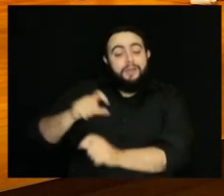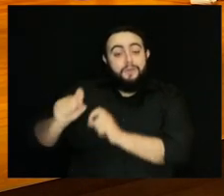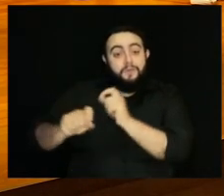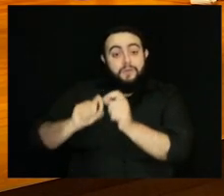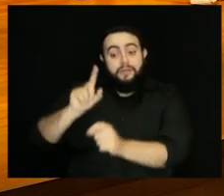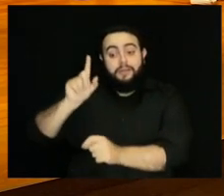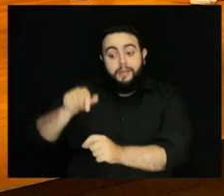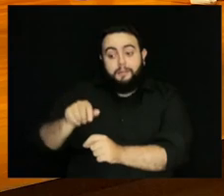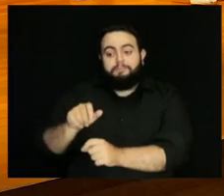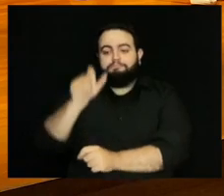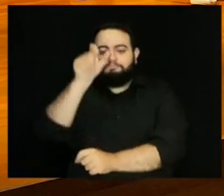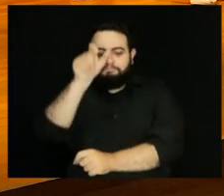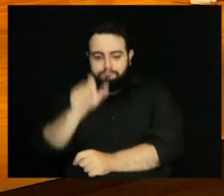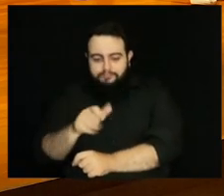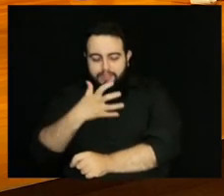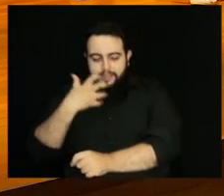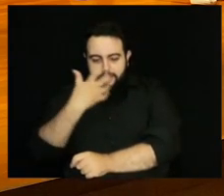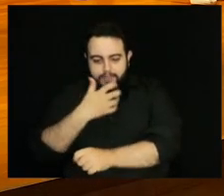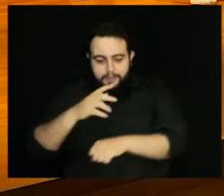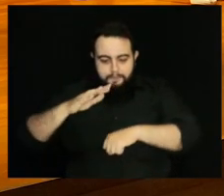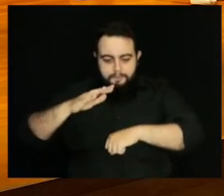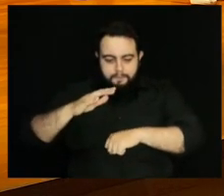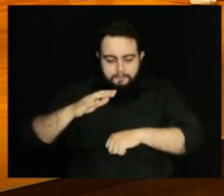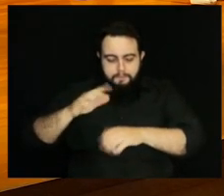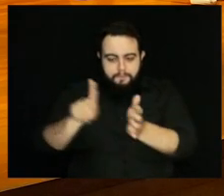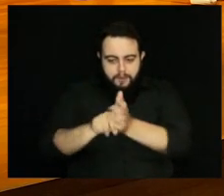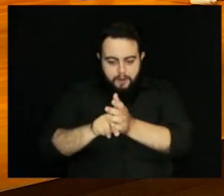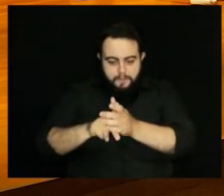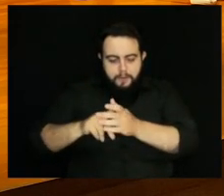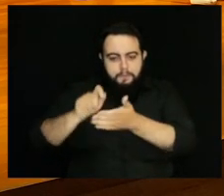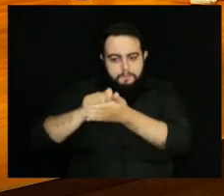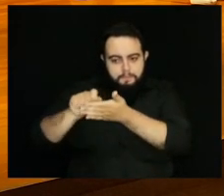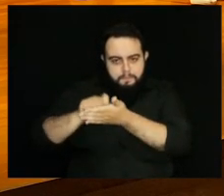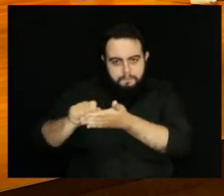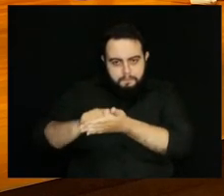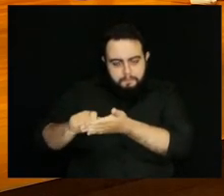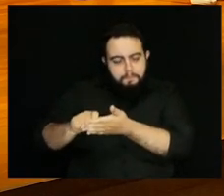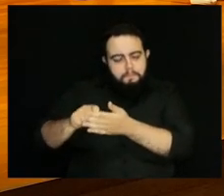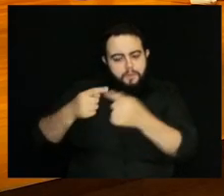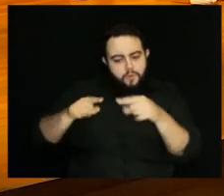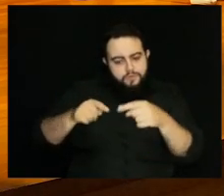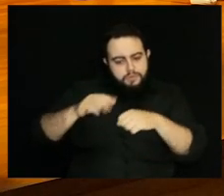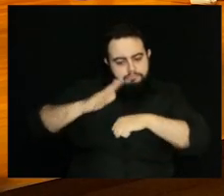suas próprias músicas né. Isso é uma novidade na Argentina, isso é uma coisa que tem 20 e poucos